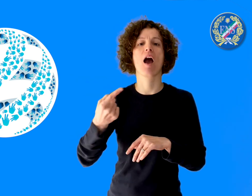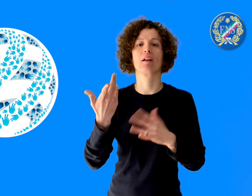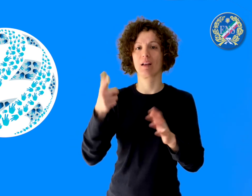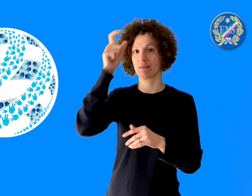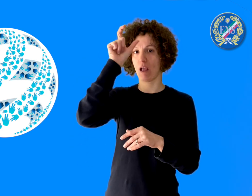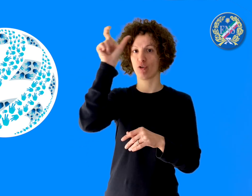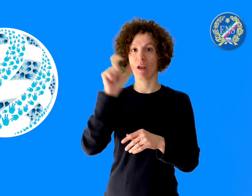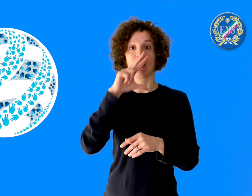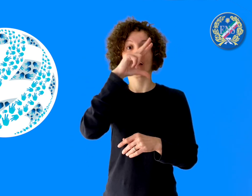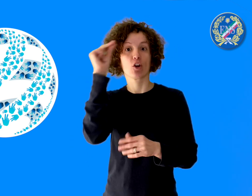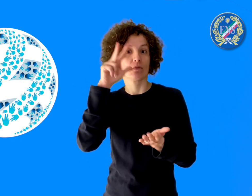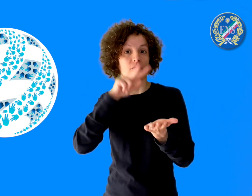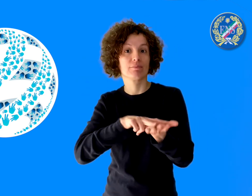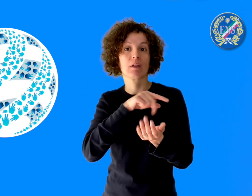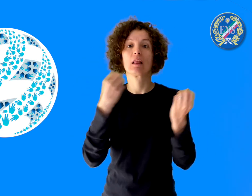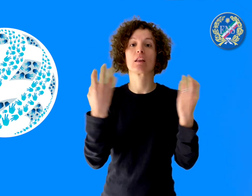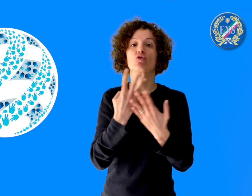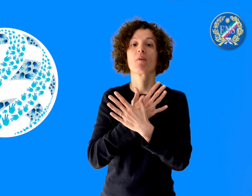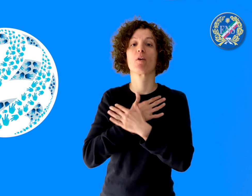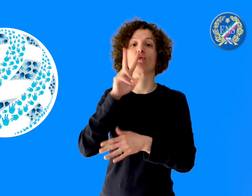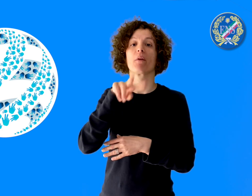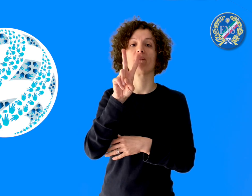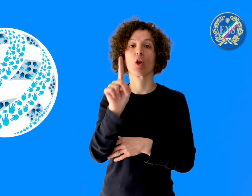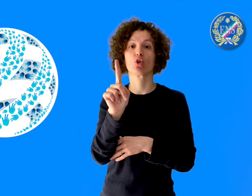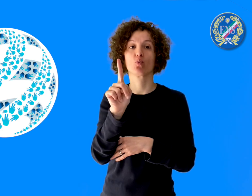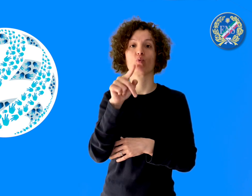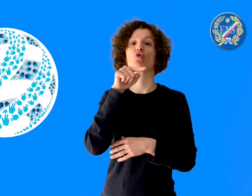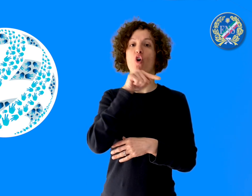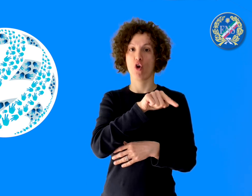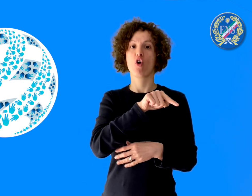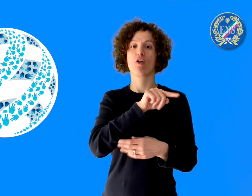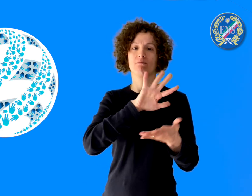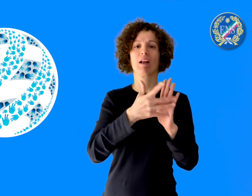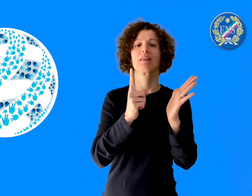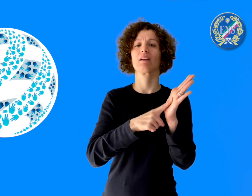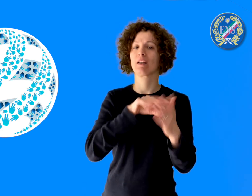anche grazie al riconoscimento ufficiale da parte della Repubblica avvenuto il 19 maggio 2021,